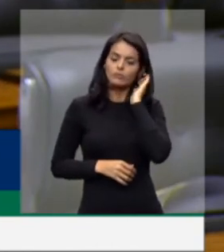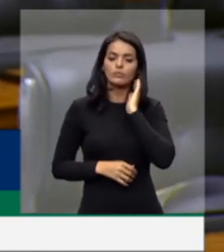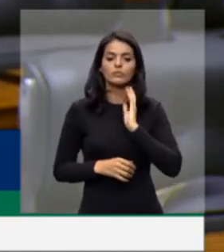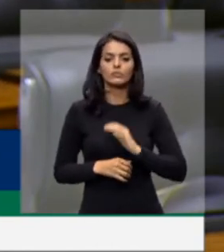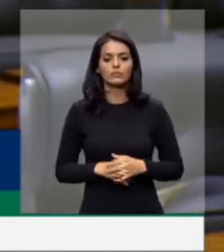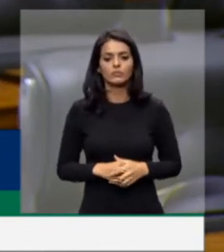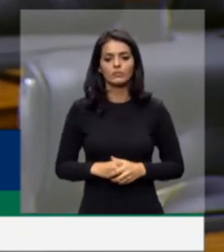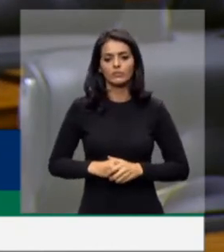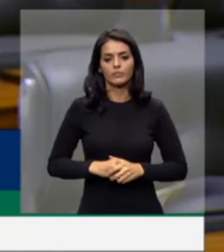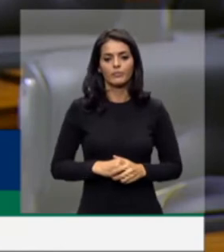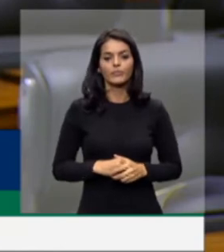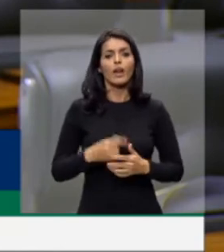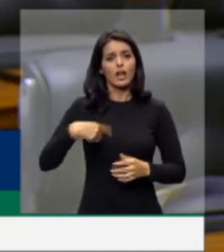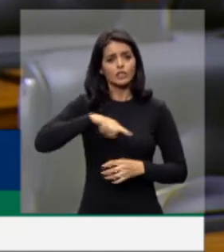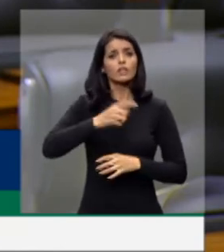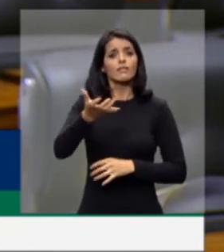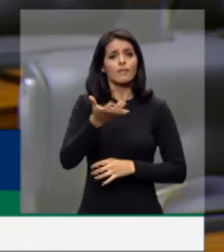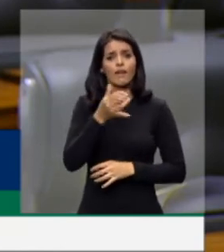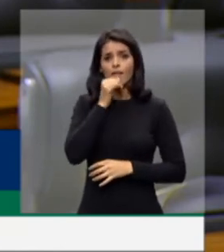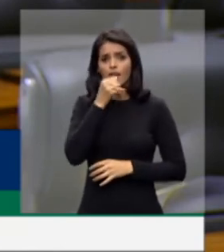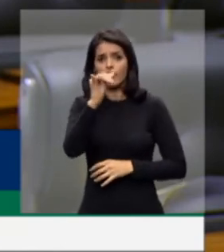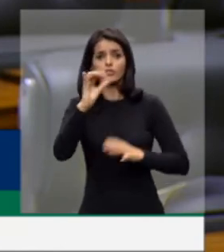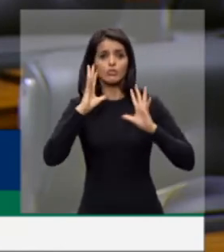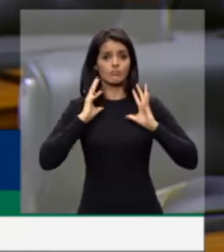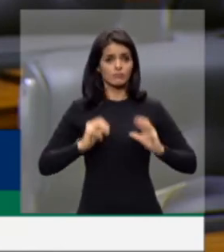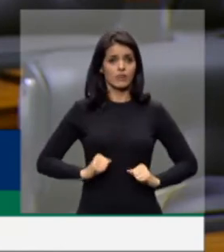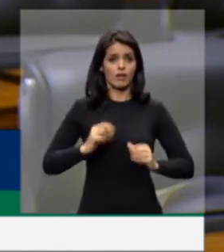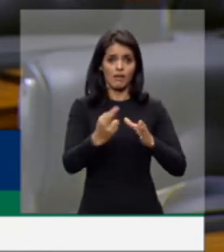PAGAR TAMBÉM É BOM, É ESTRUTURANTE, FINALMENTE DIZER UMA OUTRA QUESTÃO SENHOR PRESIDENTE, NÓS TODOS